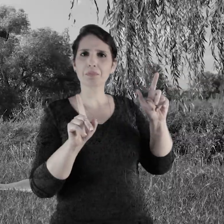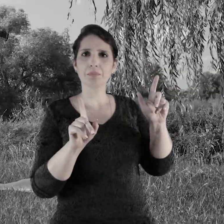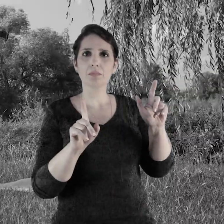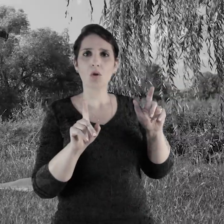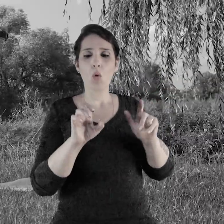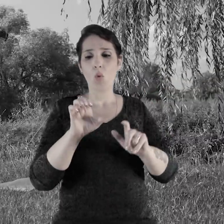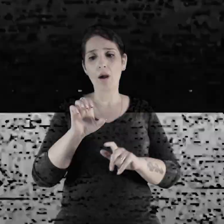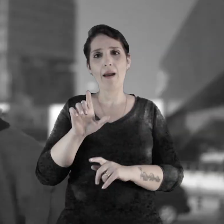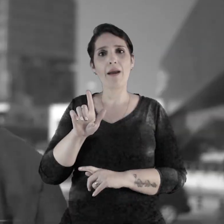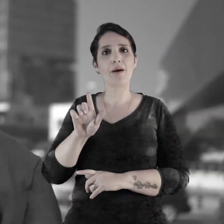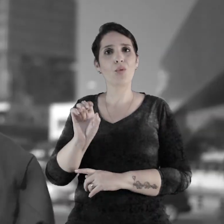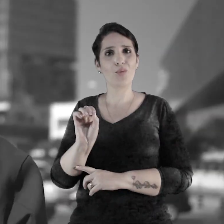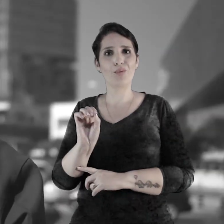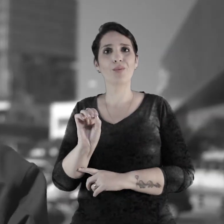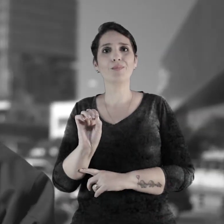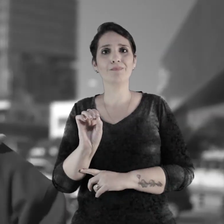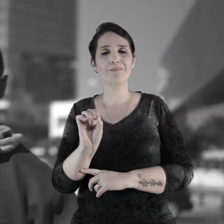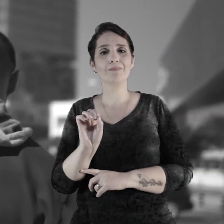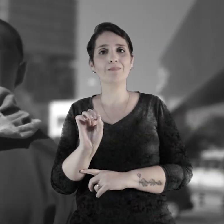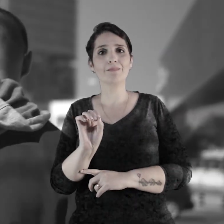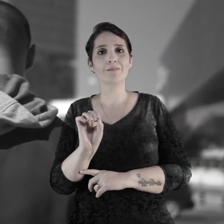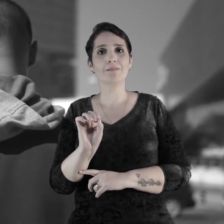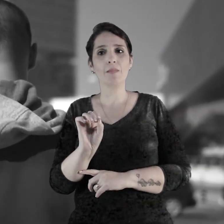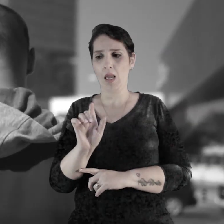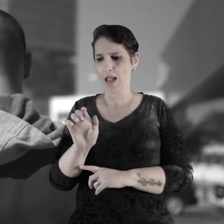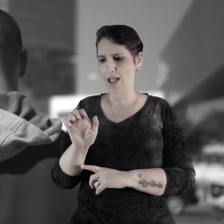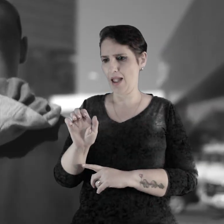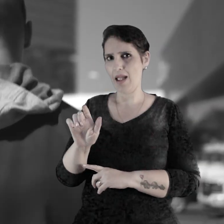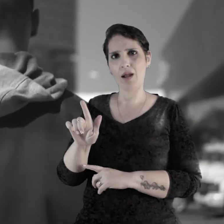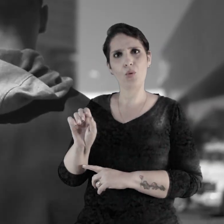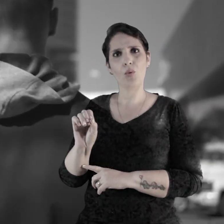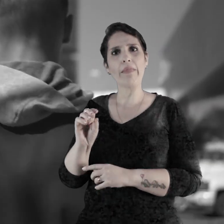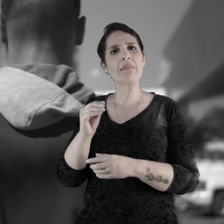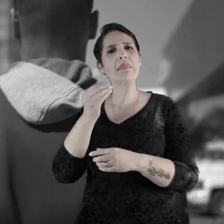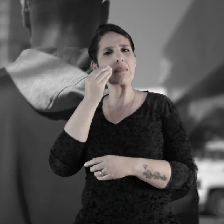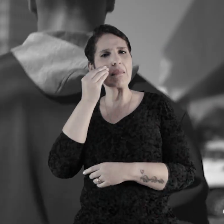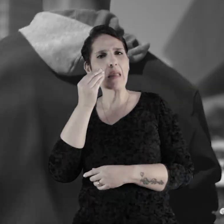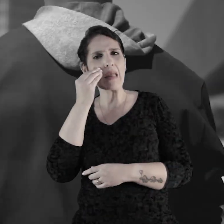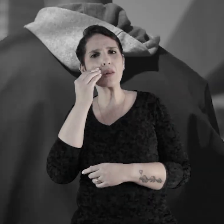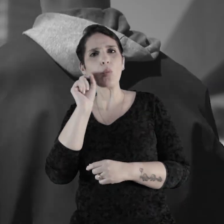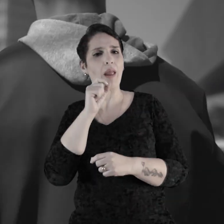O ego. Que irá tentar preencher o próprio vazio